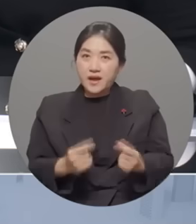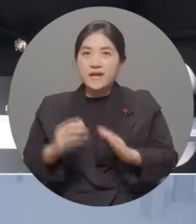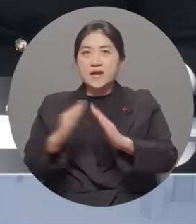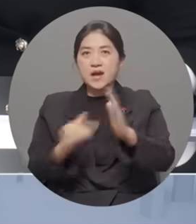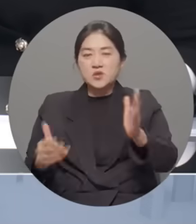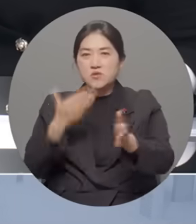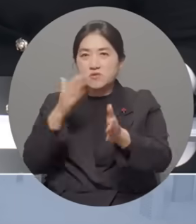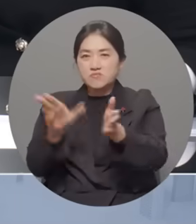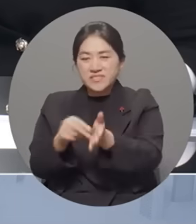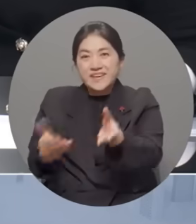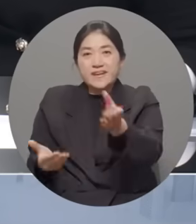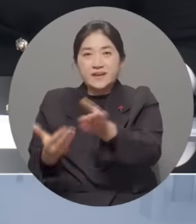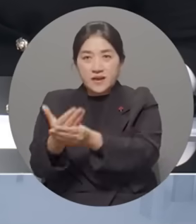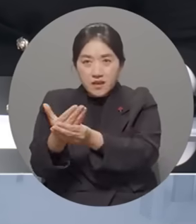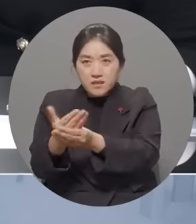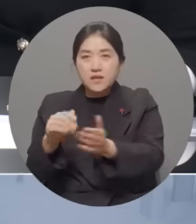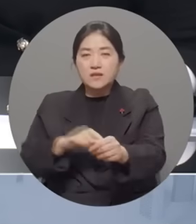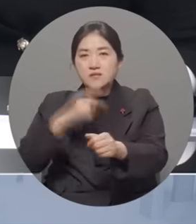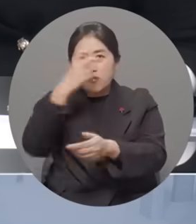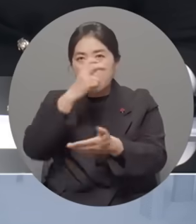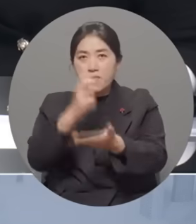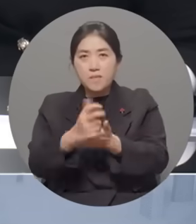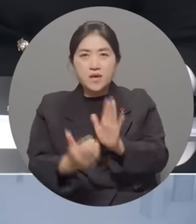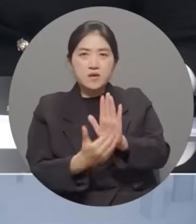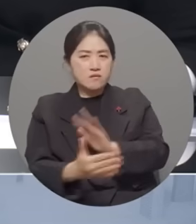또 오늘도 민주당은 역대 대통령들 역시 가족이 연루된 사건에서 특검법에 거부권을